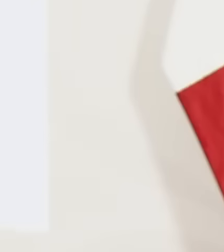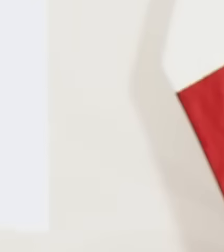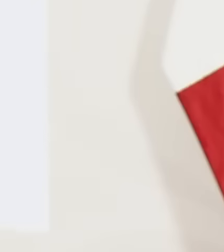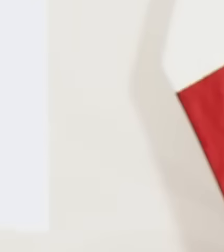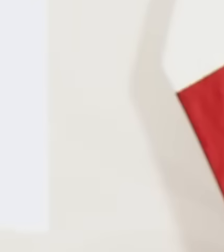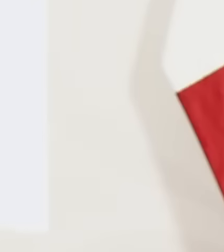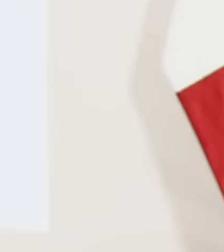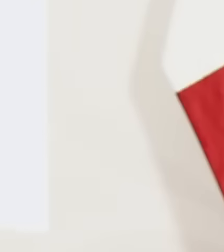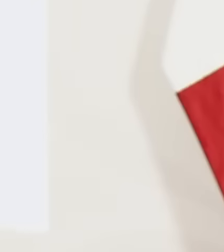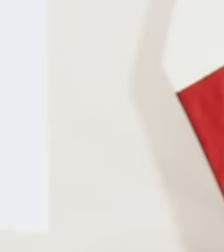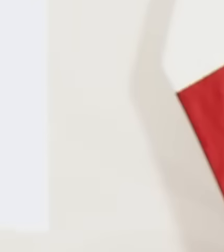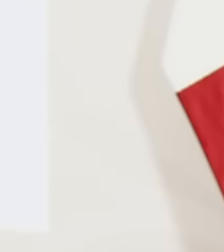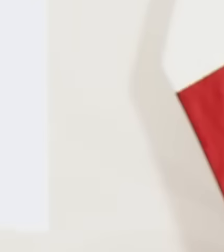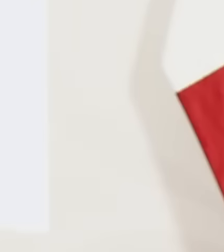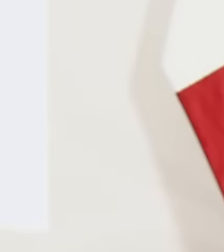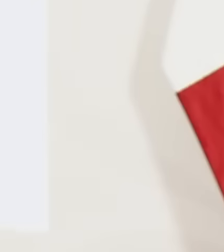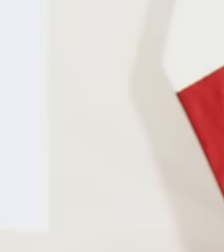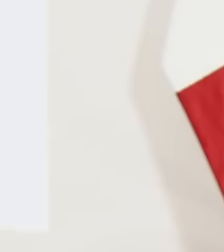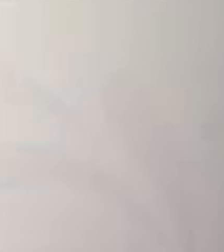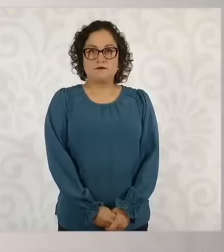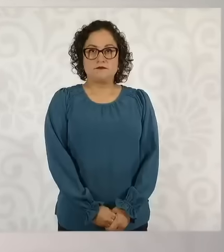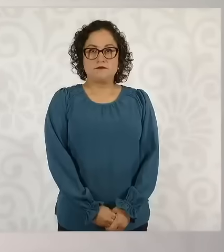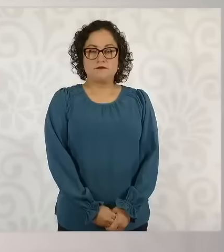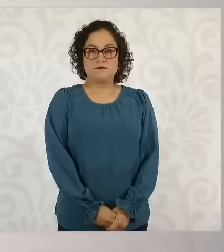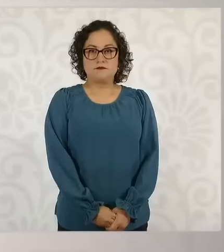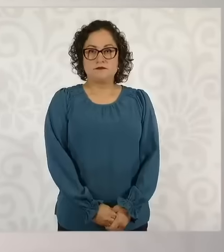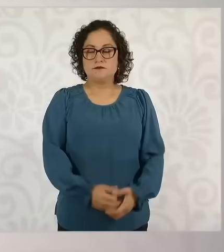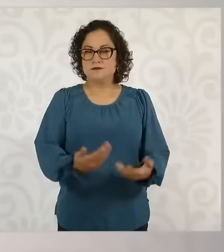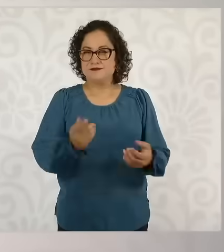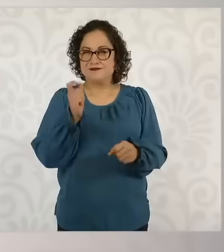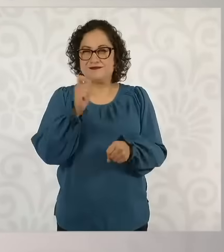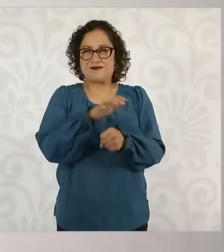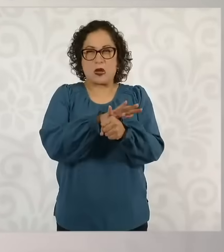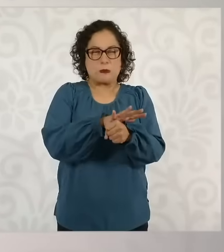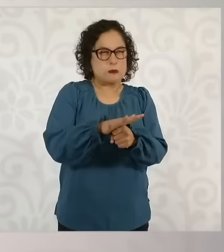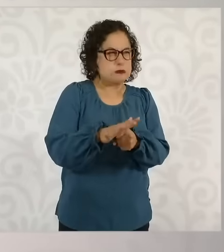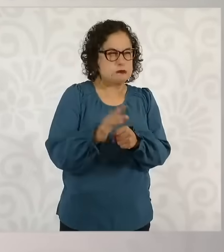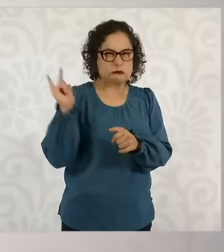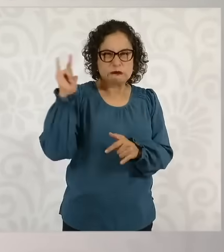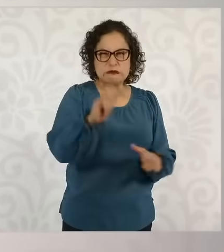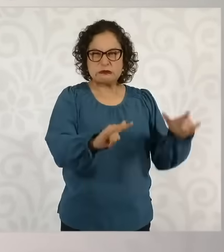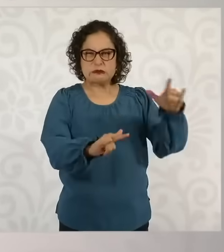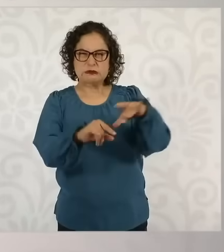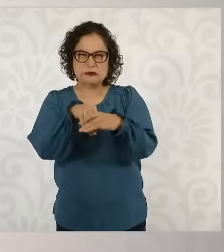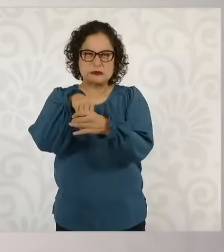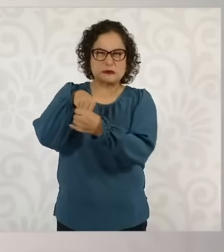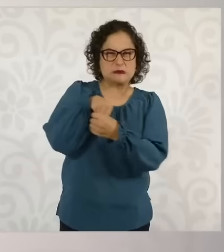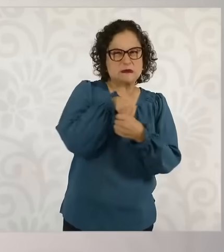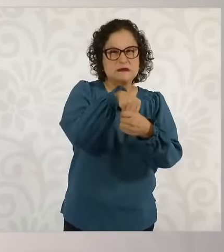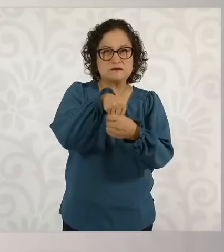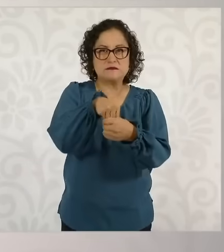esta saturación pues ya llegaba a niveles de de riesgo, digamos, en términos de su propia